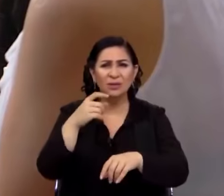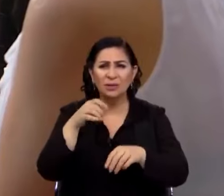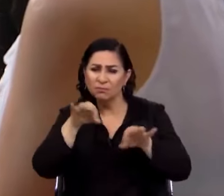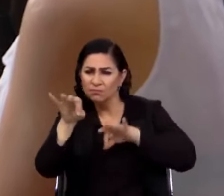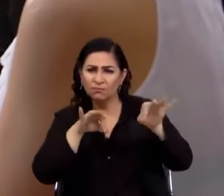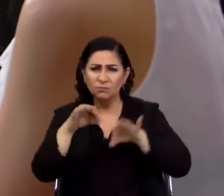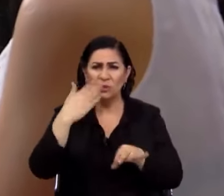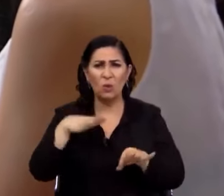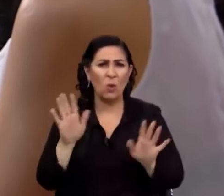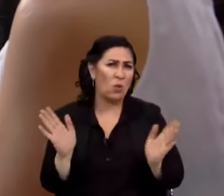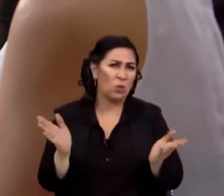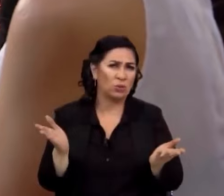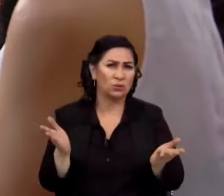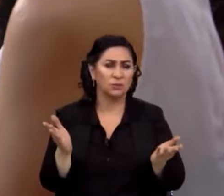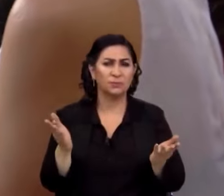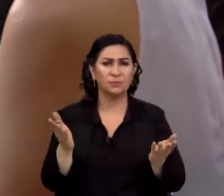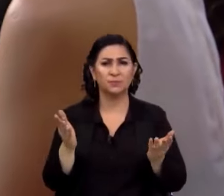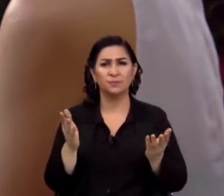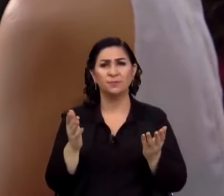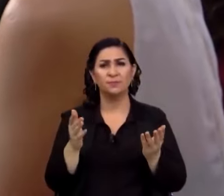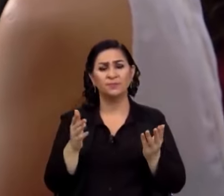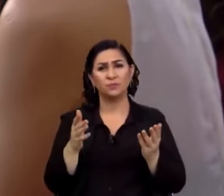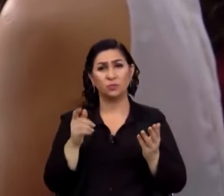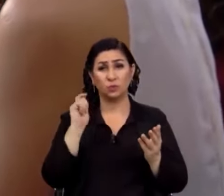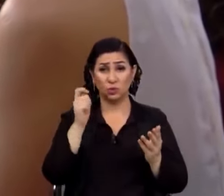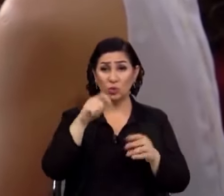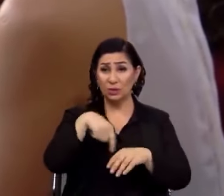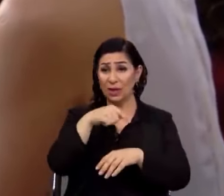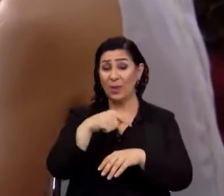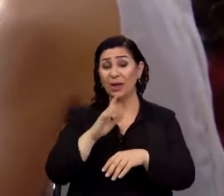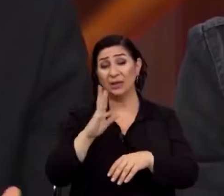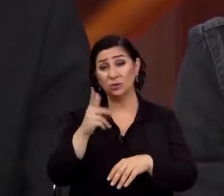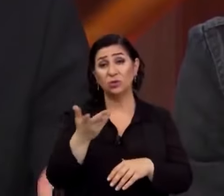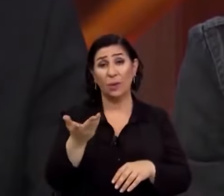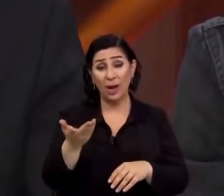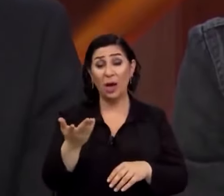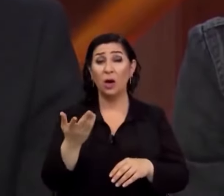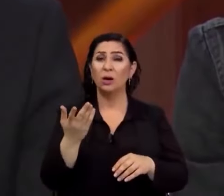galiba Eee yani zor günler ama e Umarım